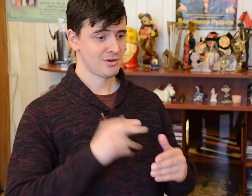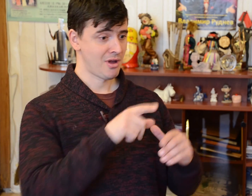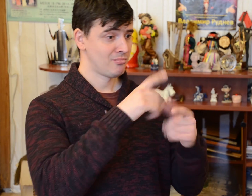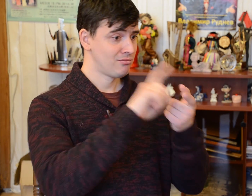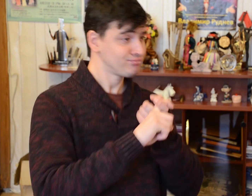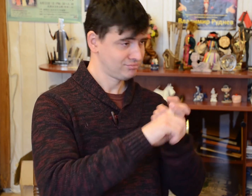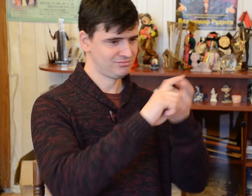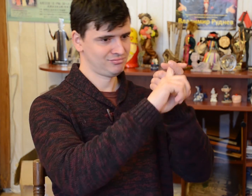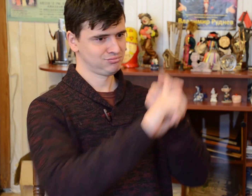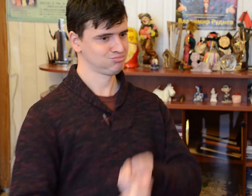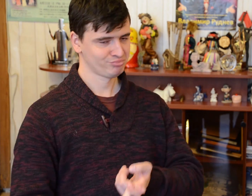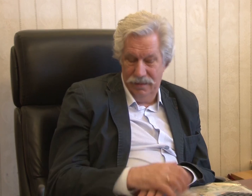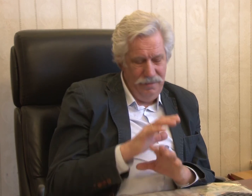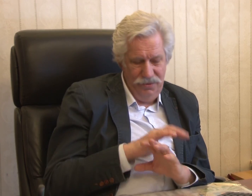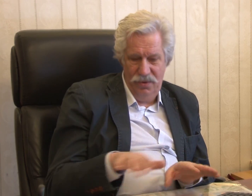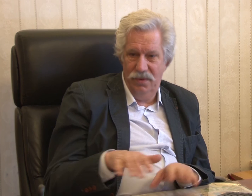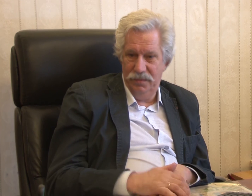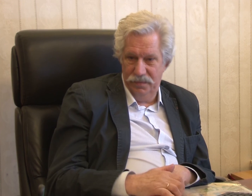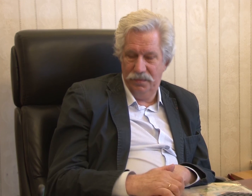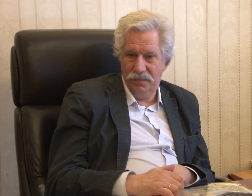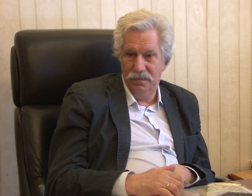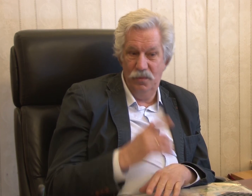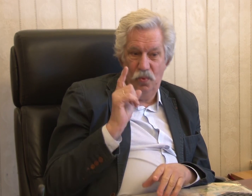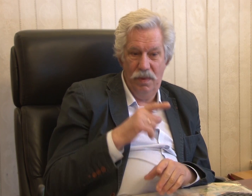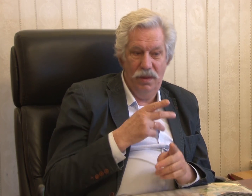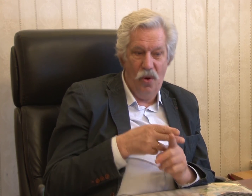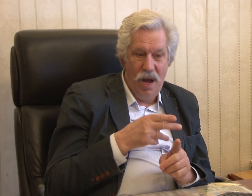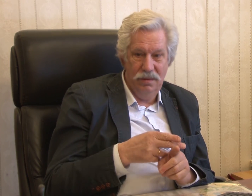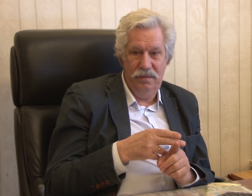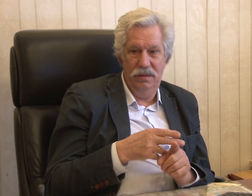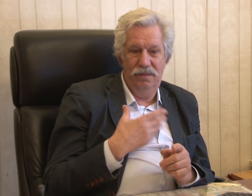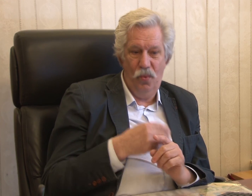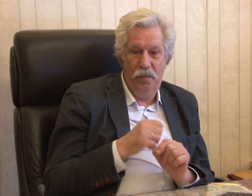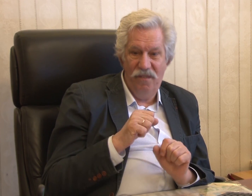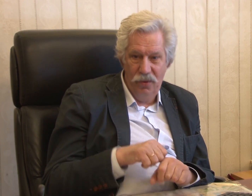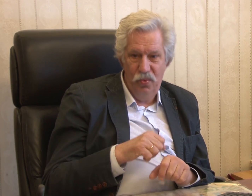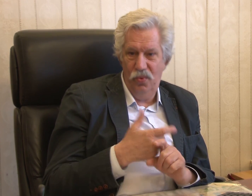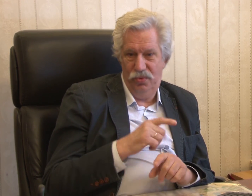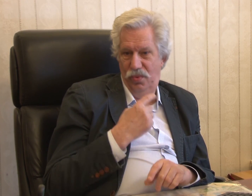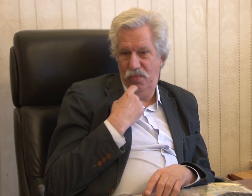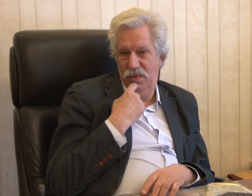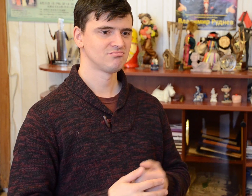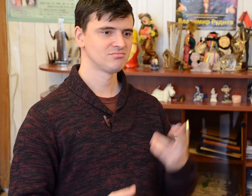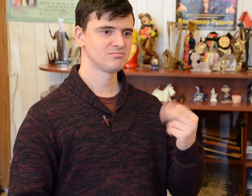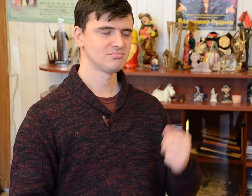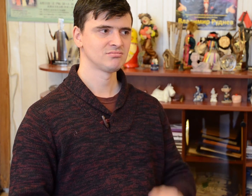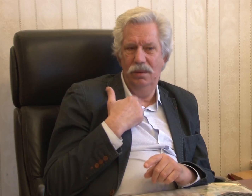Все взаимосвязано, одно вытекает из другого. Верно. Уметь доказывать свою правоту очень трудно. Да…